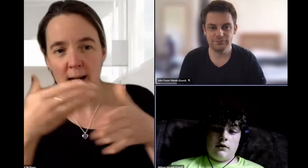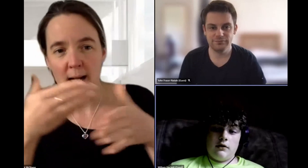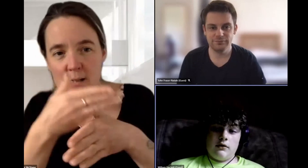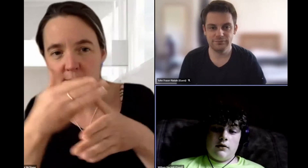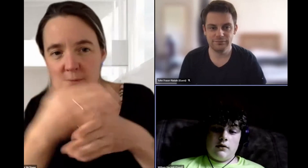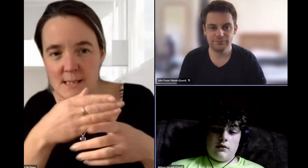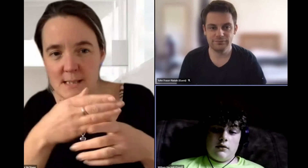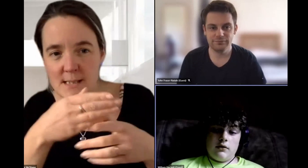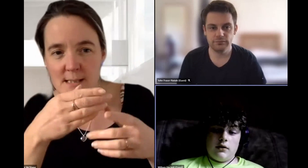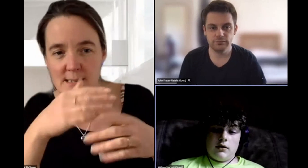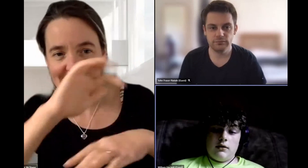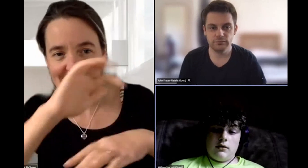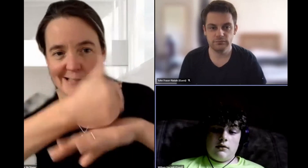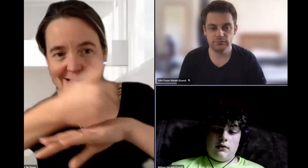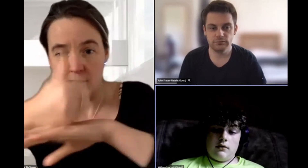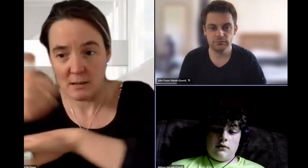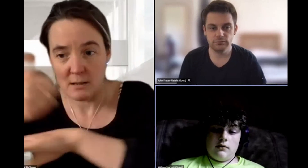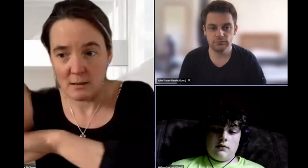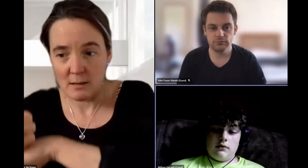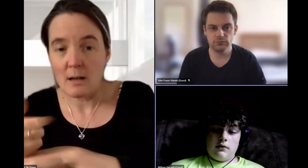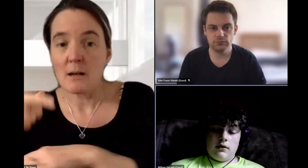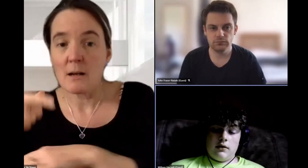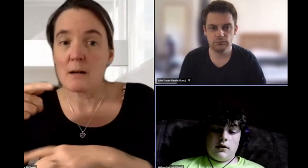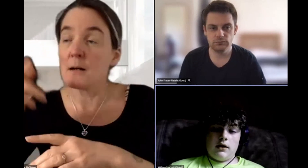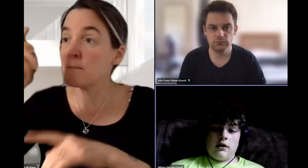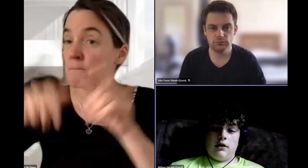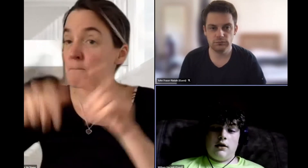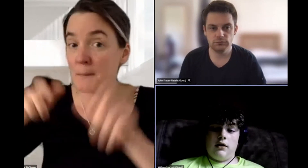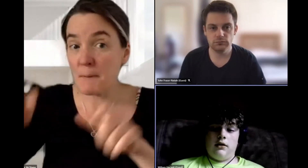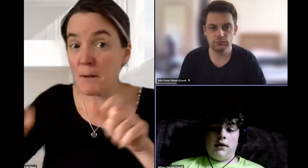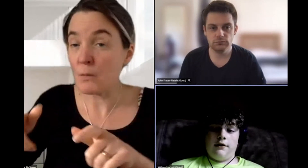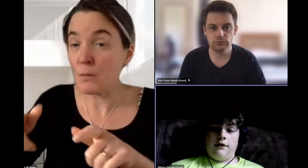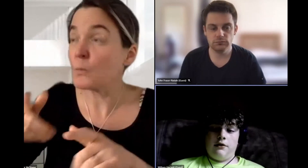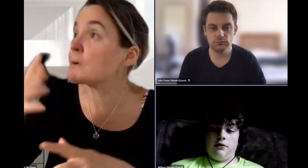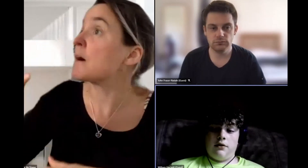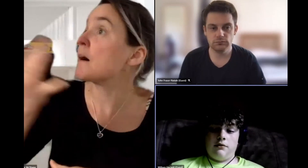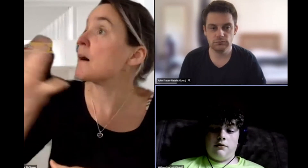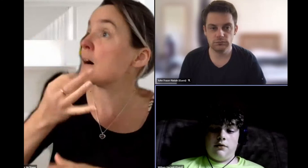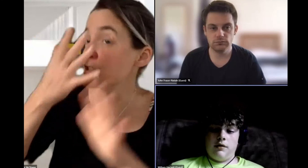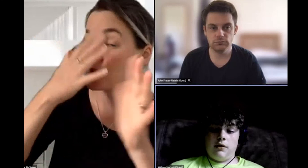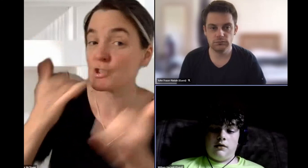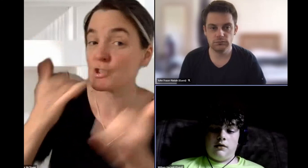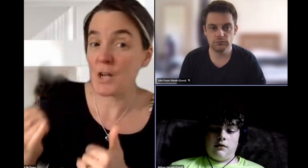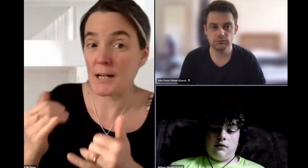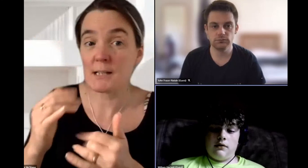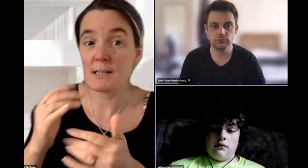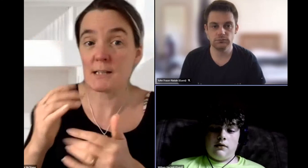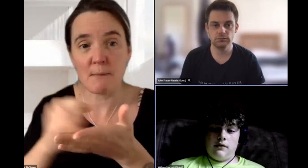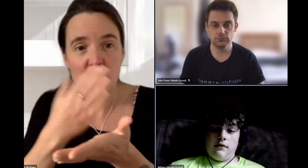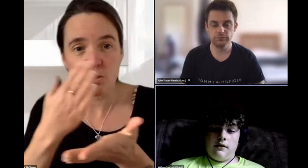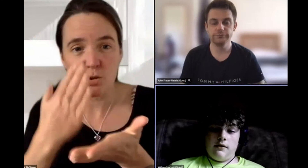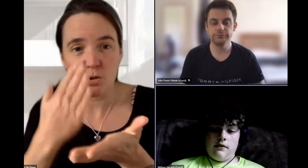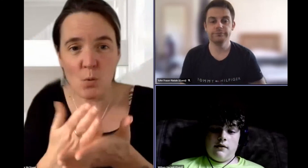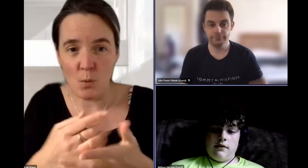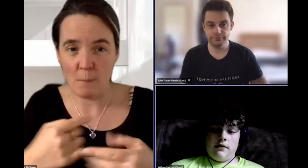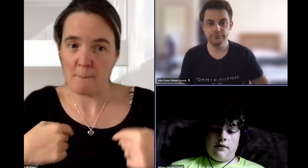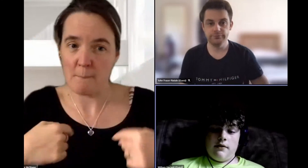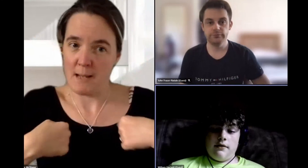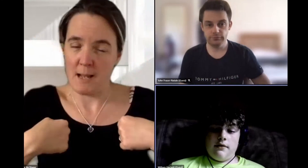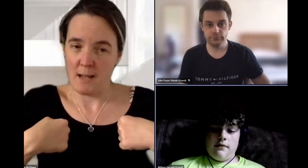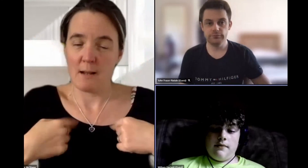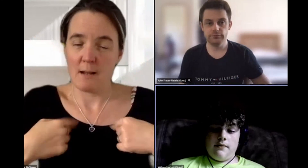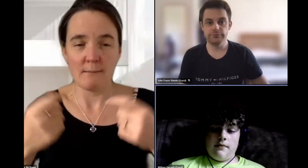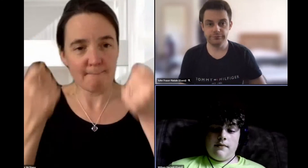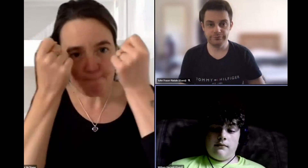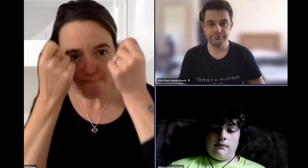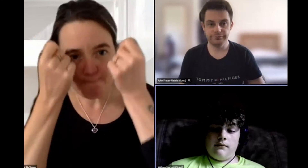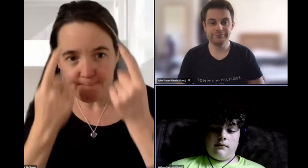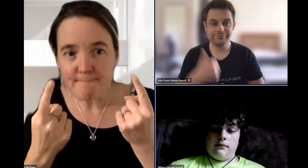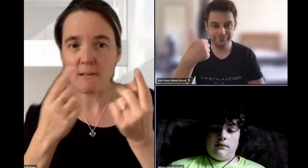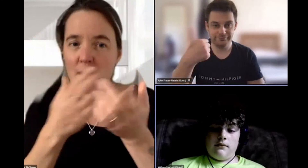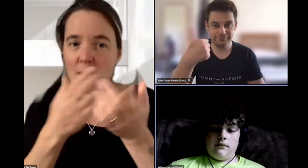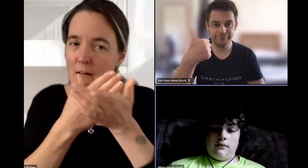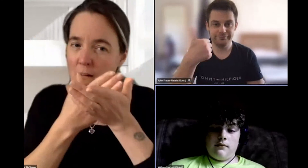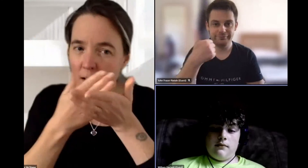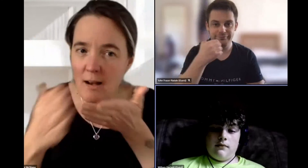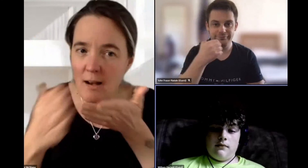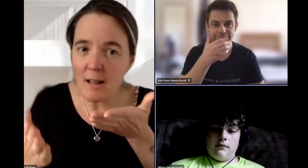Dwi’n meddwl eu bod nhw wedi delio â phopeth yn dda iawn.